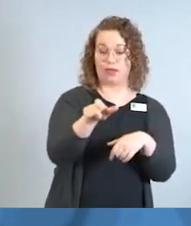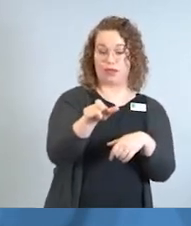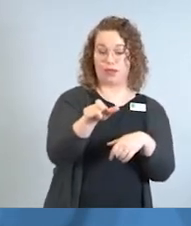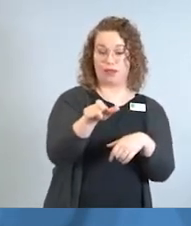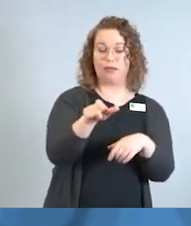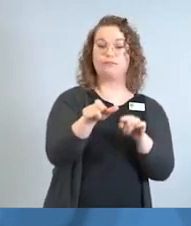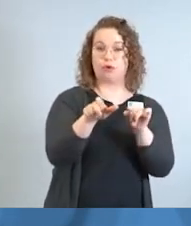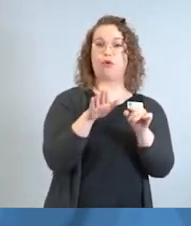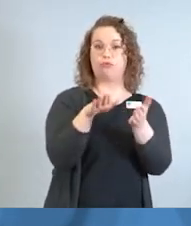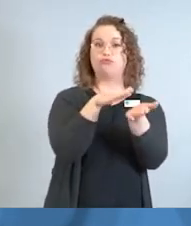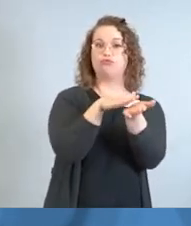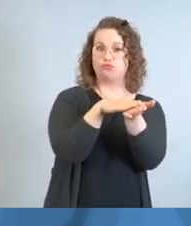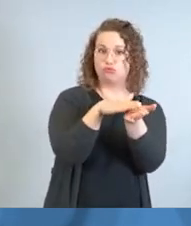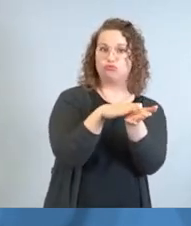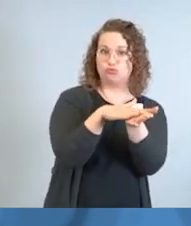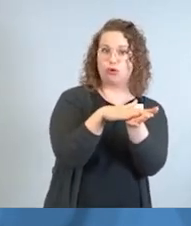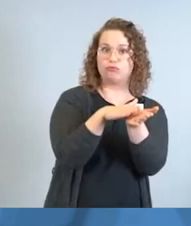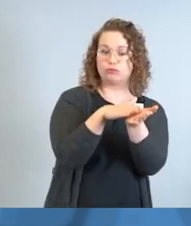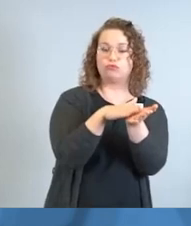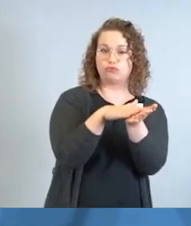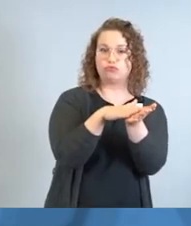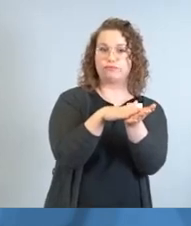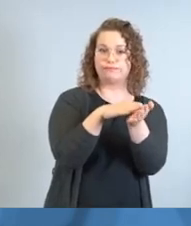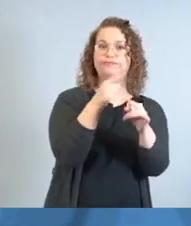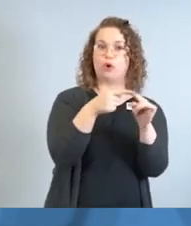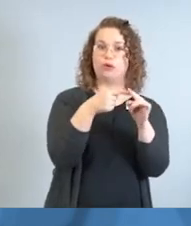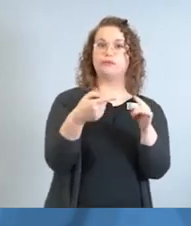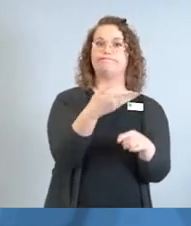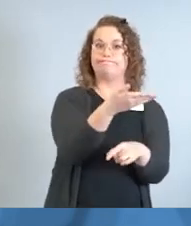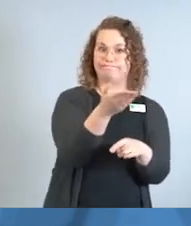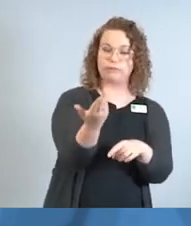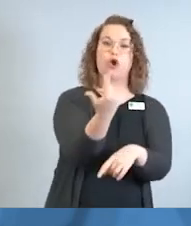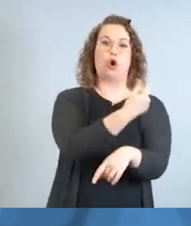terveydenhuollon kantokyvyn turvaamiseksi sote-ammattilaisia rokotettaisiin.